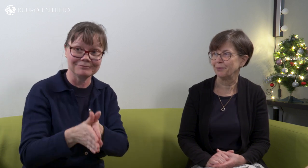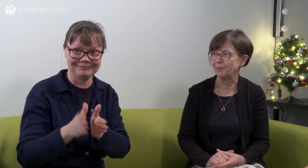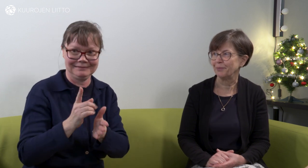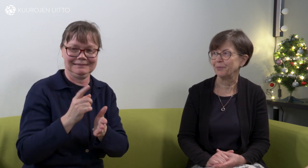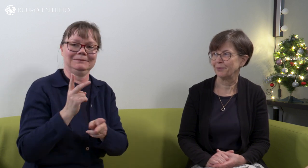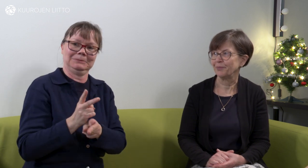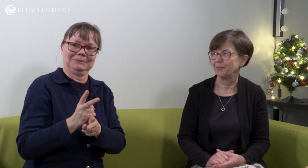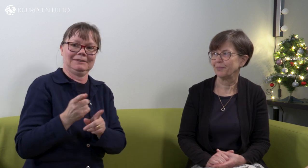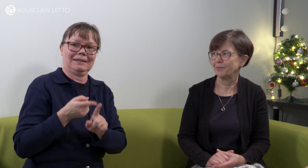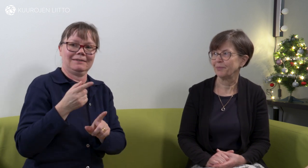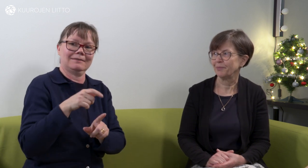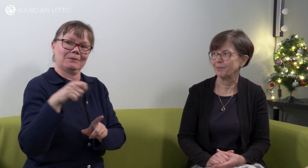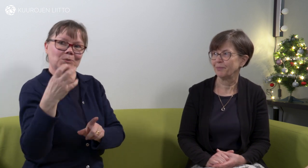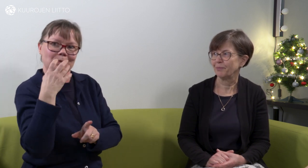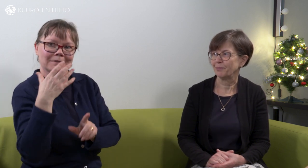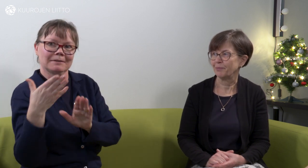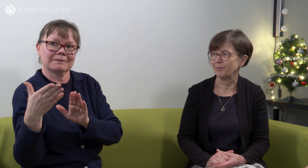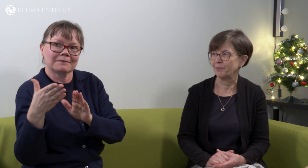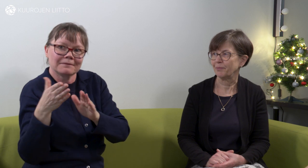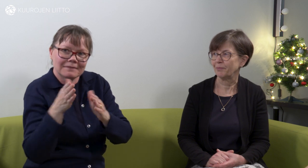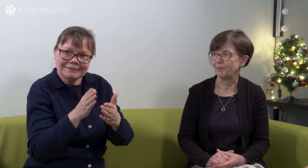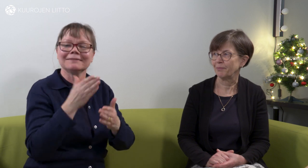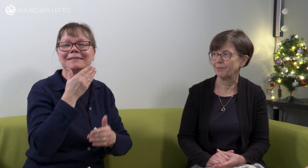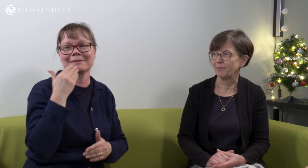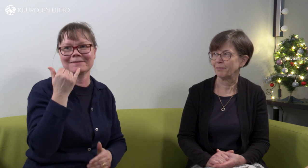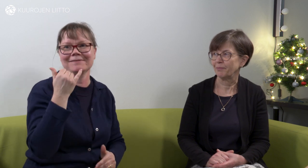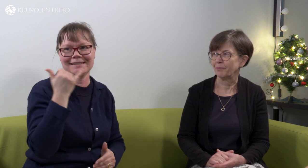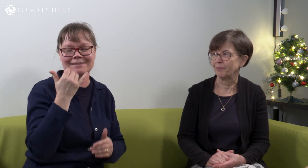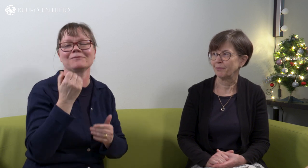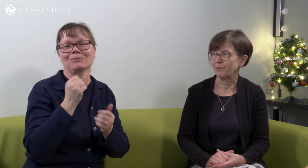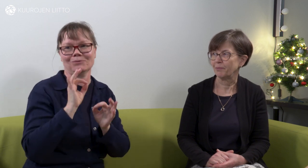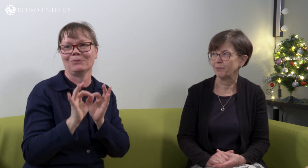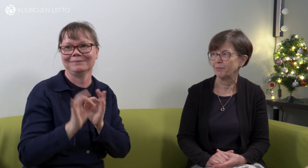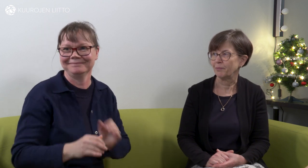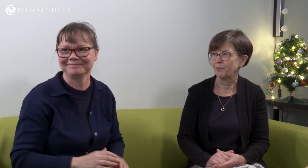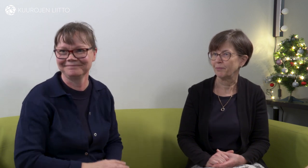vaikkapa käsiä pestessä ja hivuttaa hanaa pikku hiljaa lämpimän puolelle.